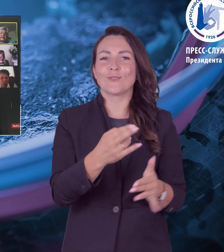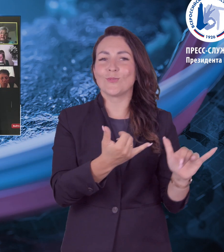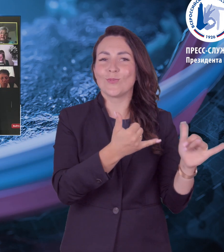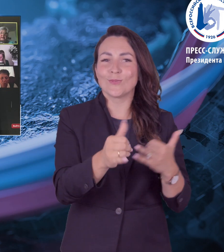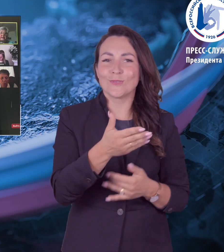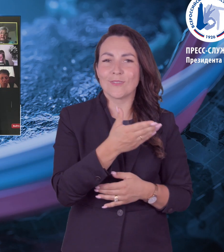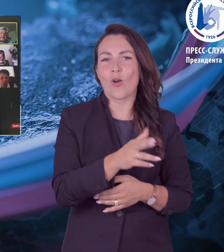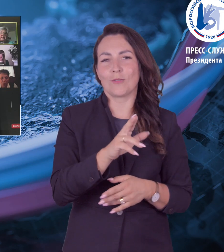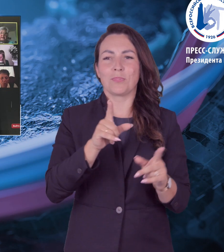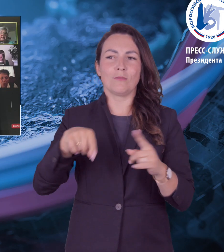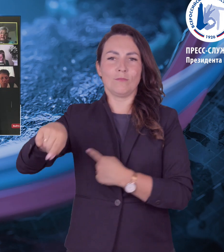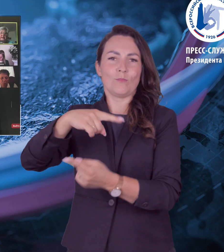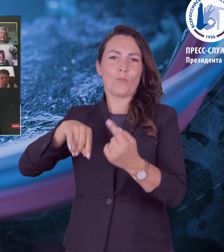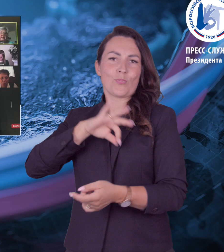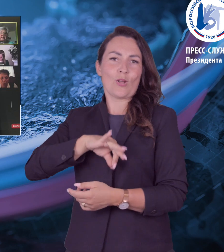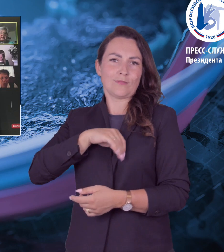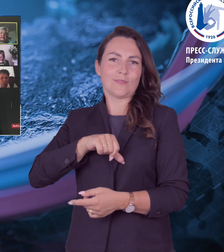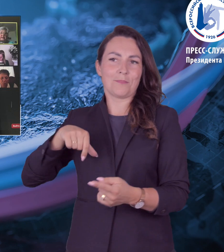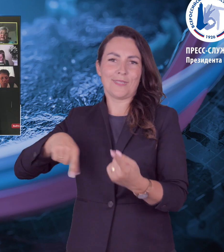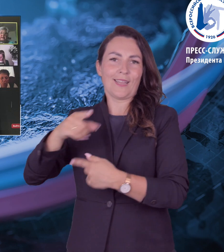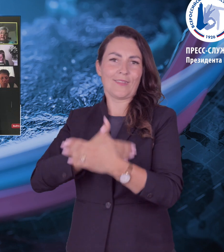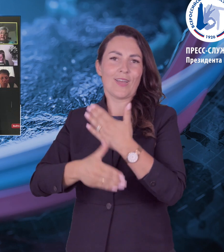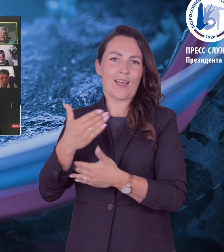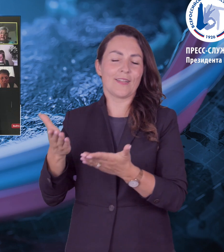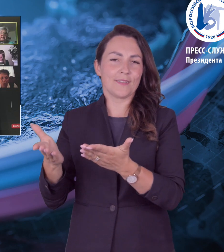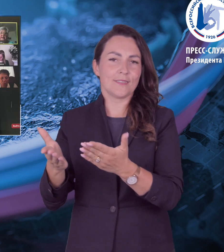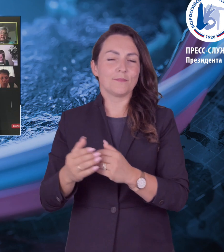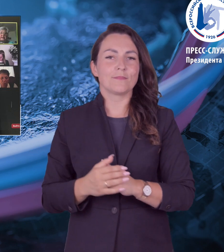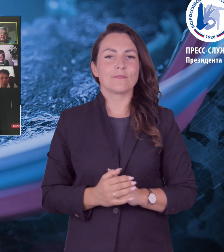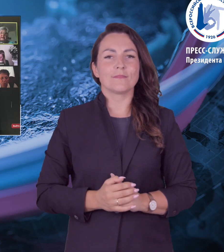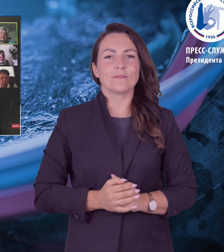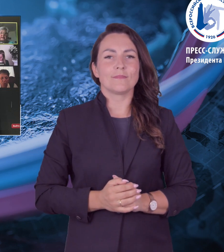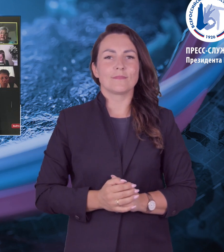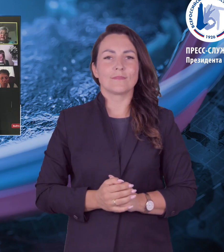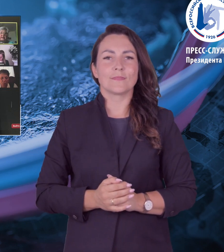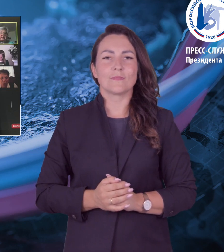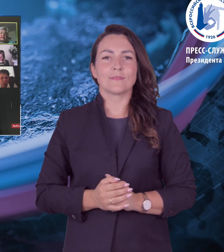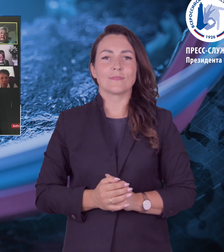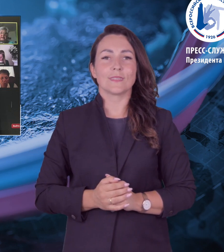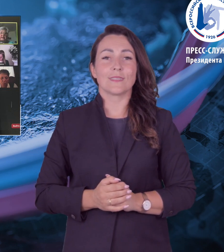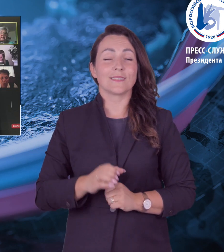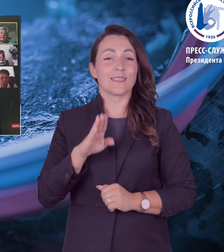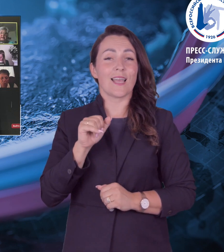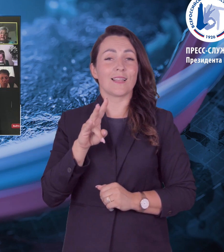социальных услуг, которыми пользуются инвалиды.